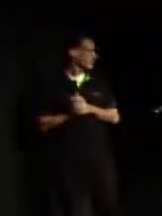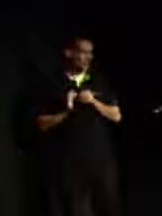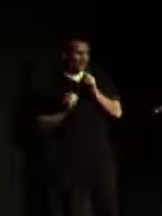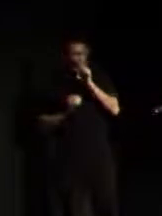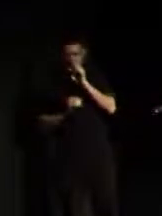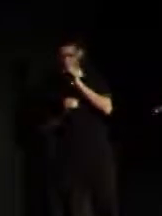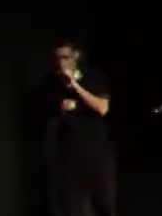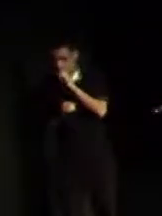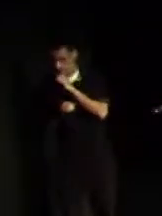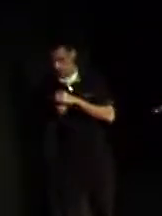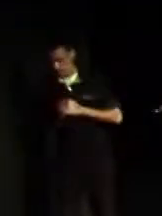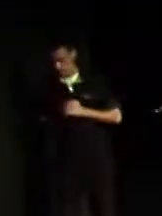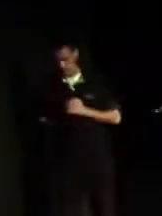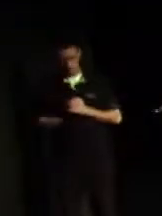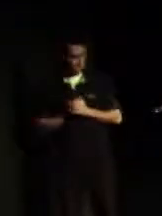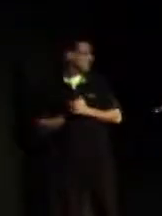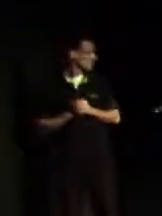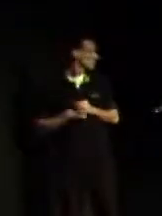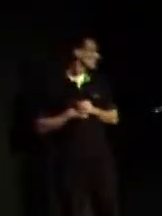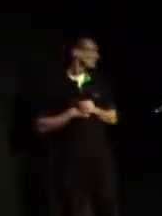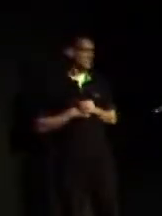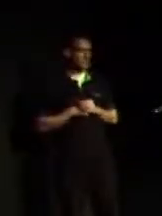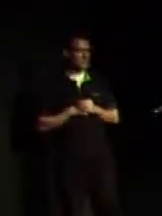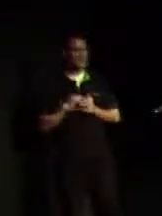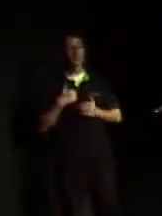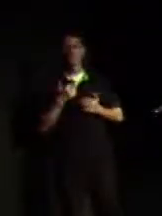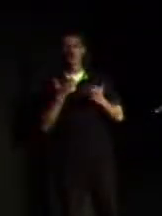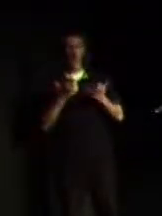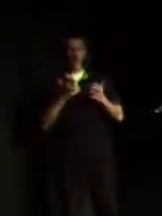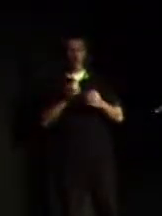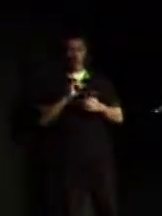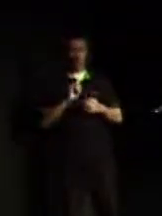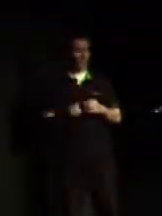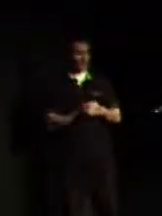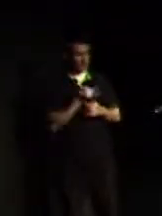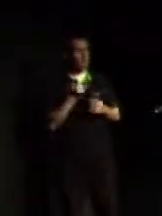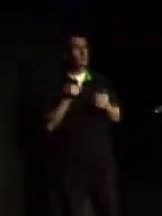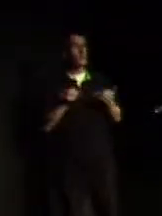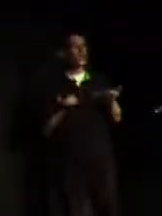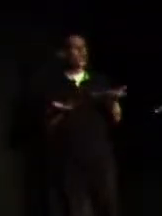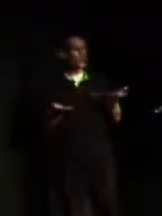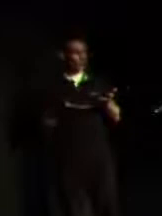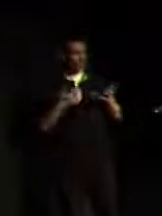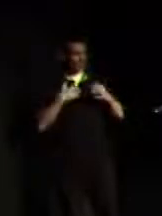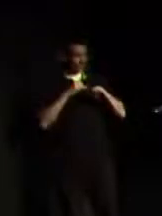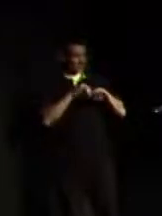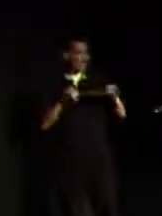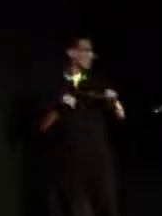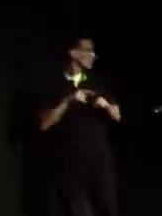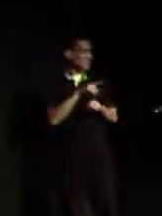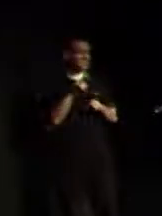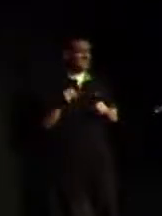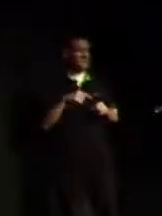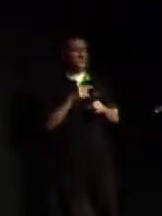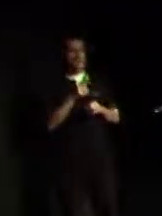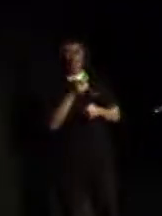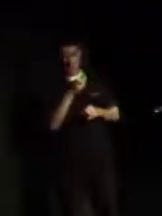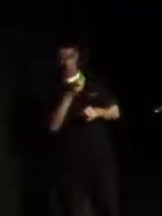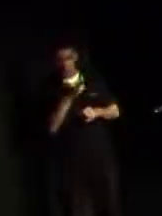Agradecemos. Eu quero aproveitar para informar, se tiverem questões para serem dirigidas aos palestrantes,